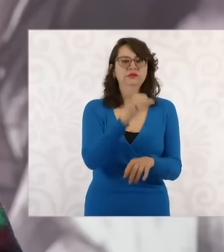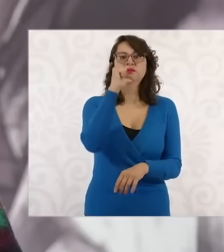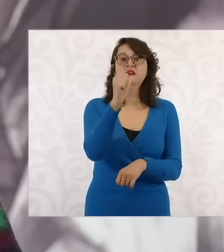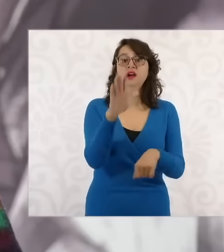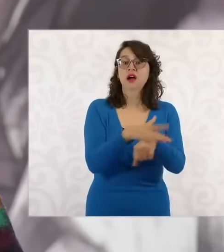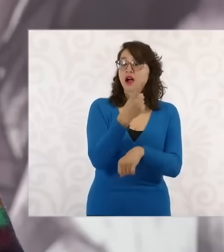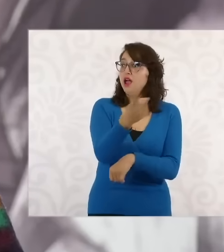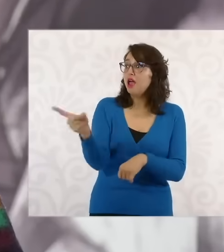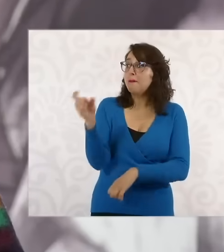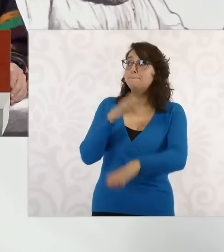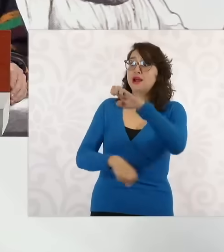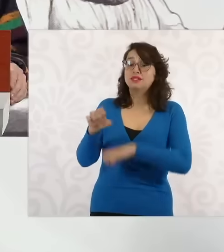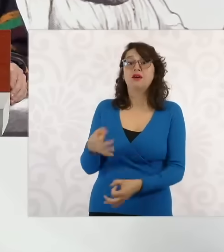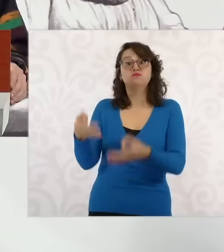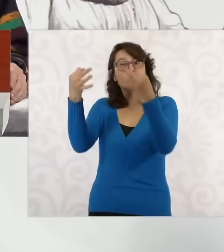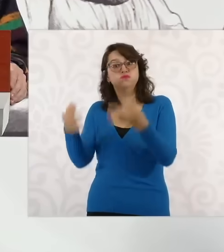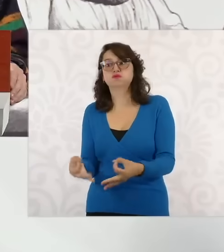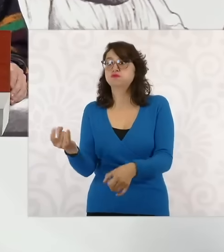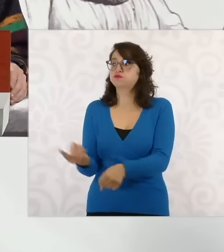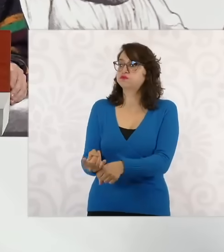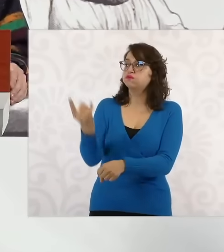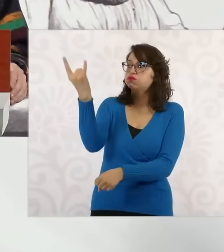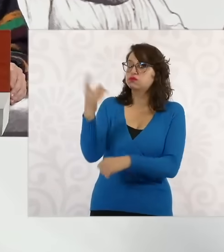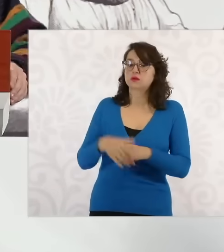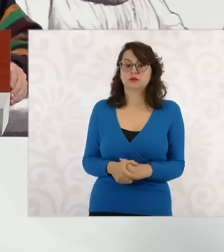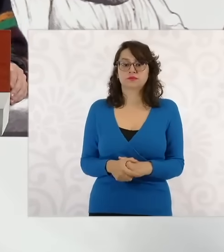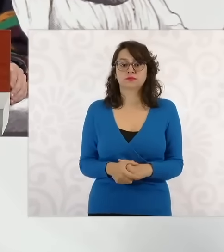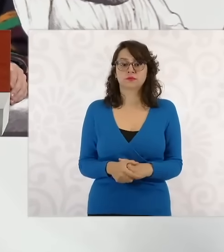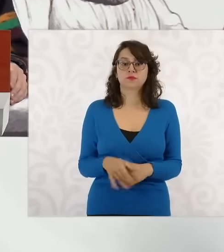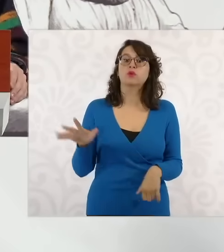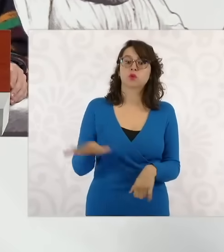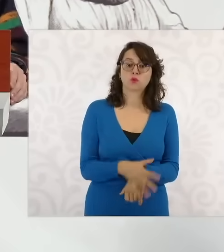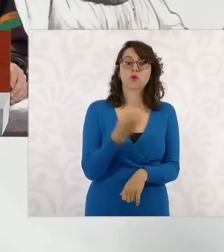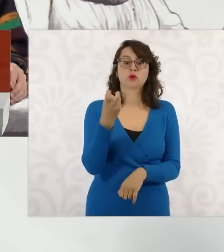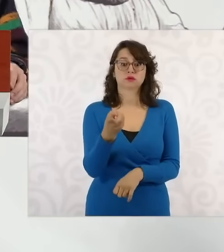formales con el gobierno de México no los cumplen. Por eso, a los que nos estén escuchando ahora,